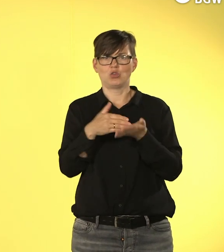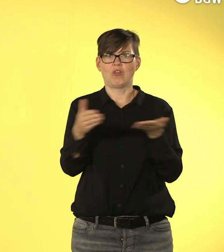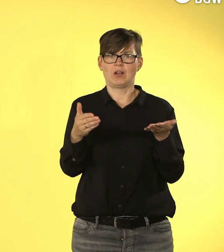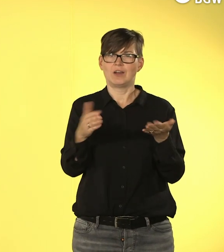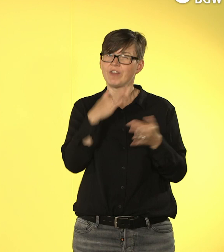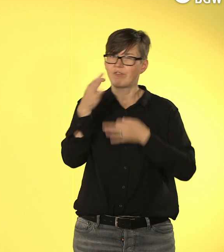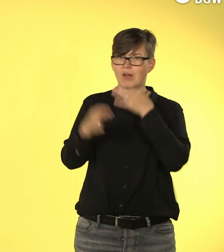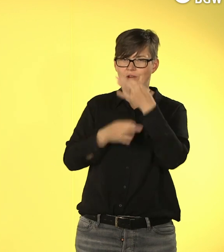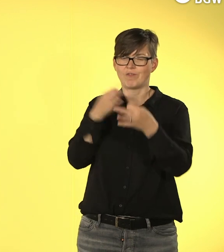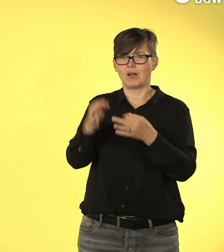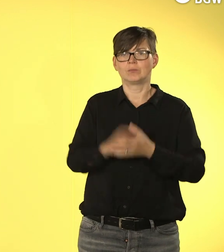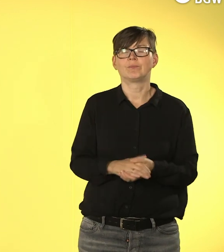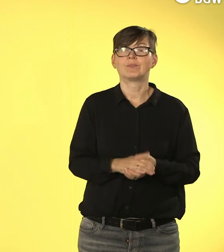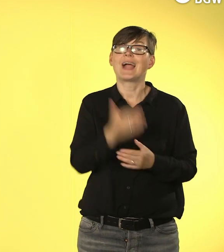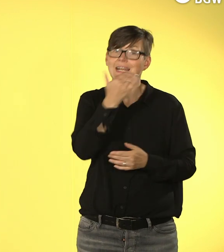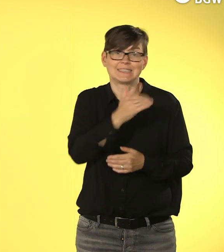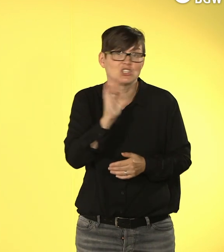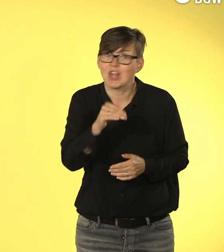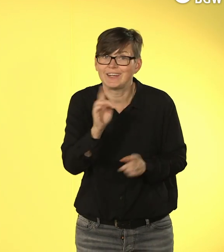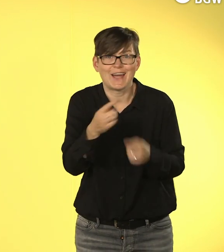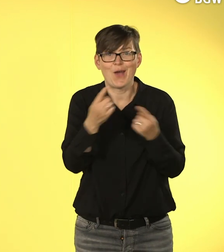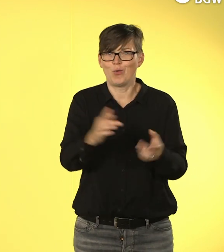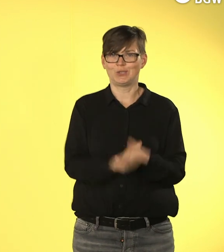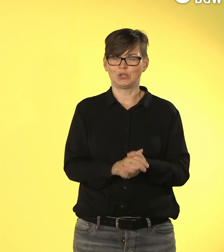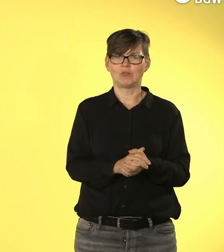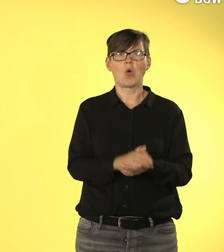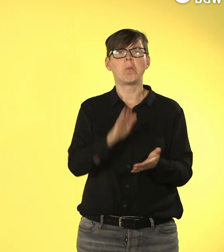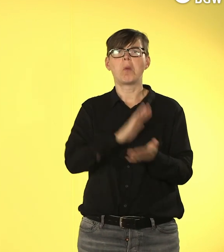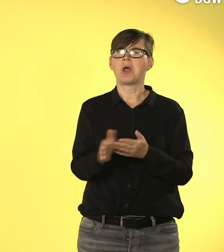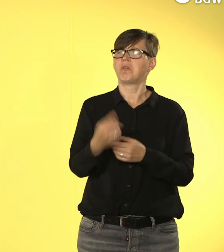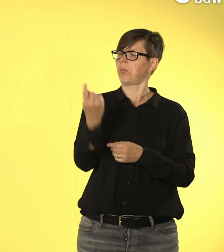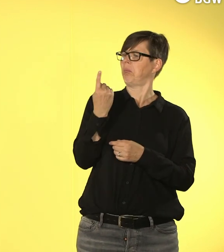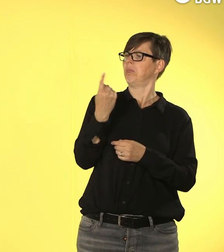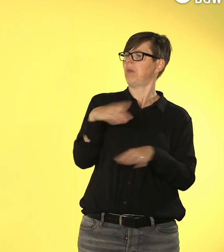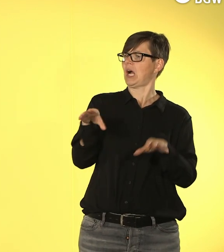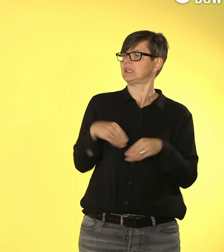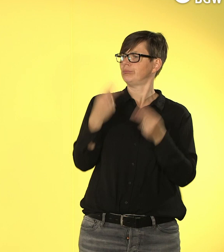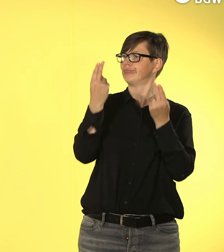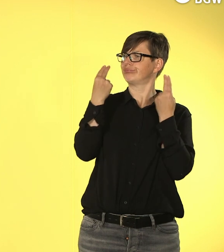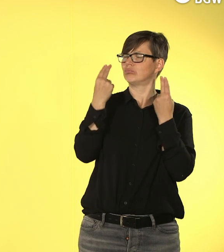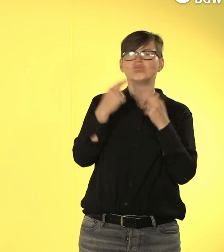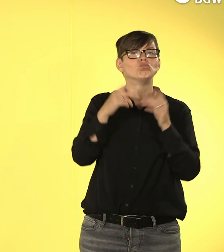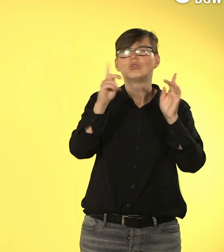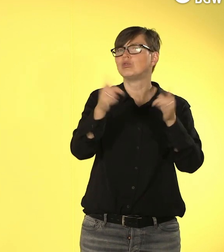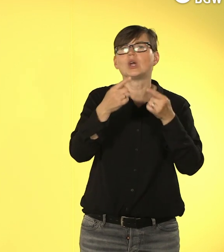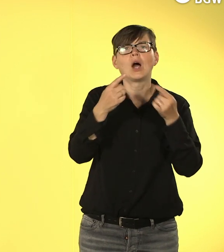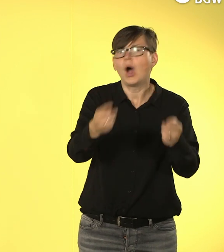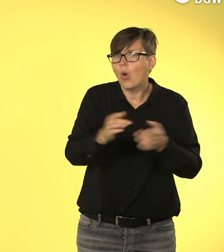Einerseits gut, weil man nicht alles hinnimmt, was von Führungskräften angeordnet wird.